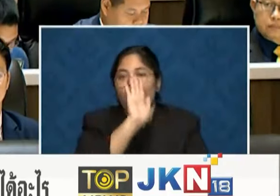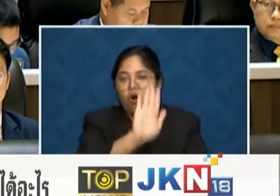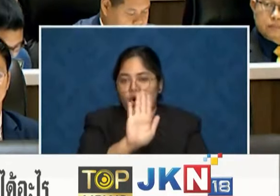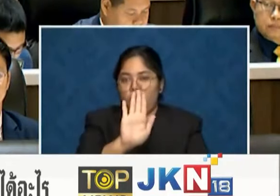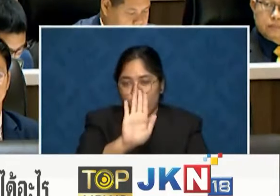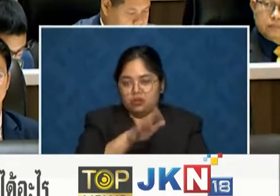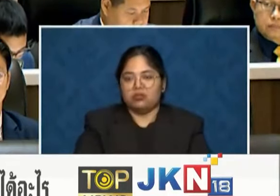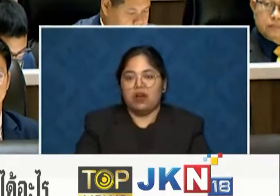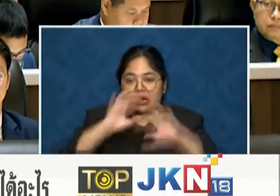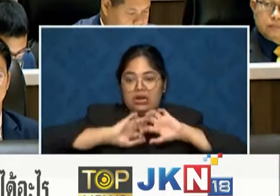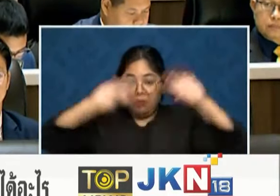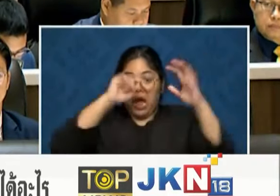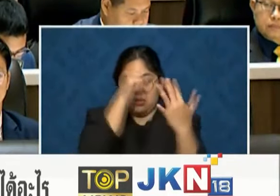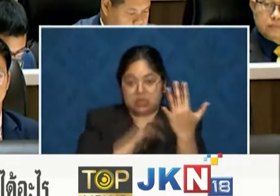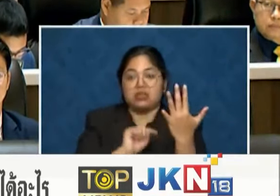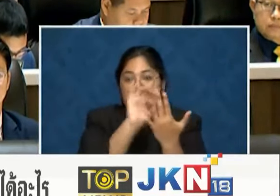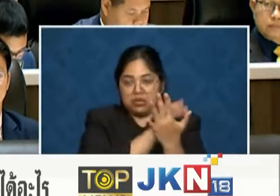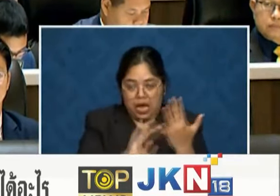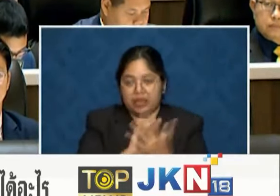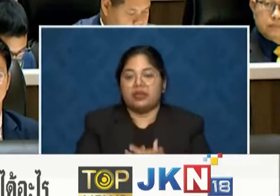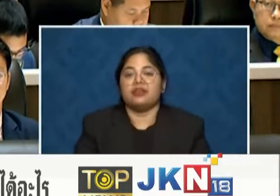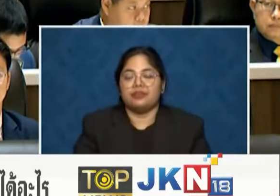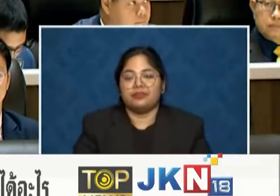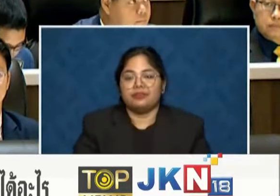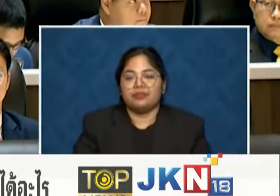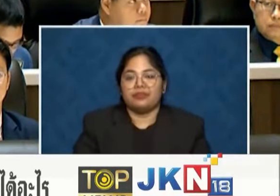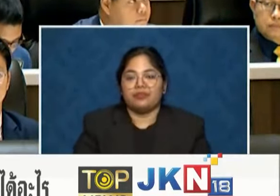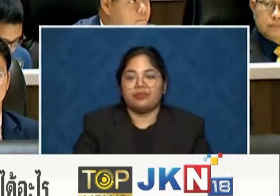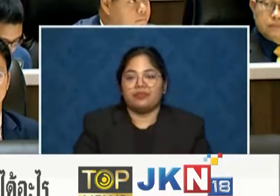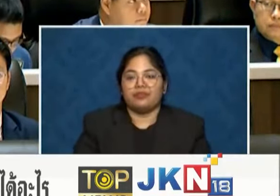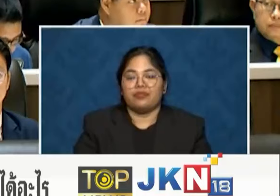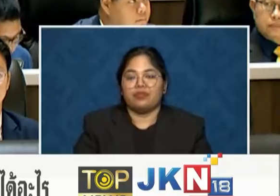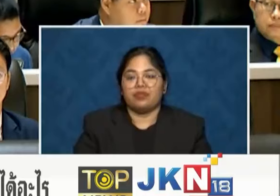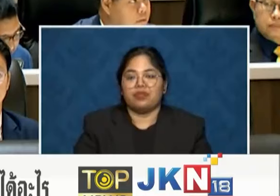ขายได้แล้วบ้างหรือยังล่ะหรือมีแต่สัญญา ซื้อขายเอาฝันมาฝากเช่นคุณสั่งให้ที่